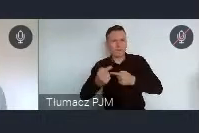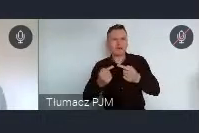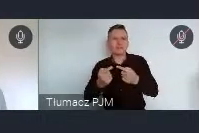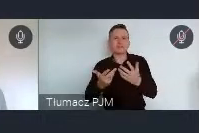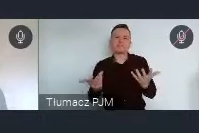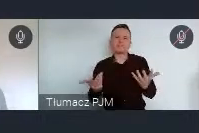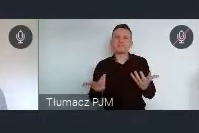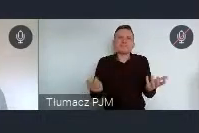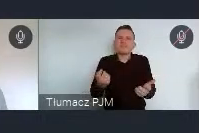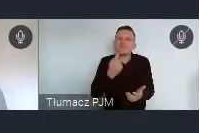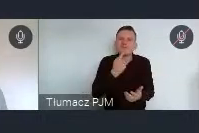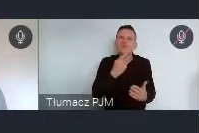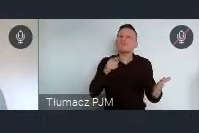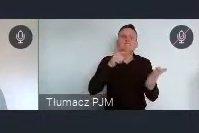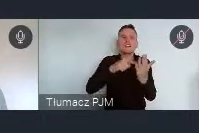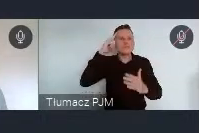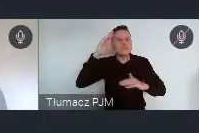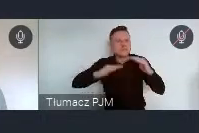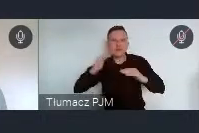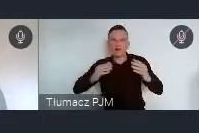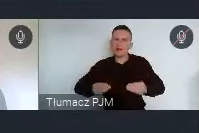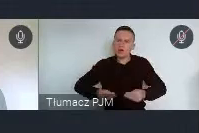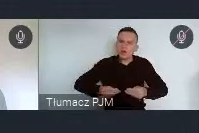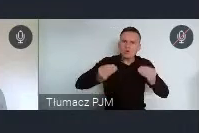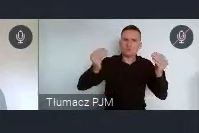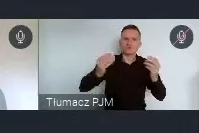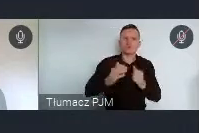czym są Cele Zrównoważonego Rozwoju i jak one są istotne